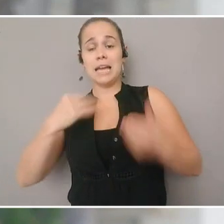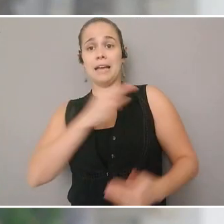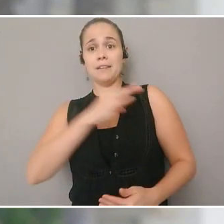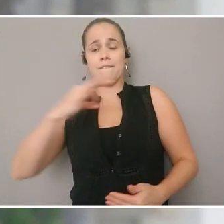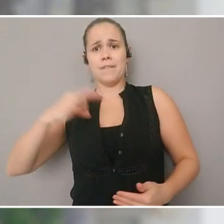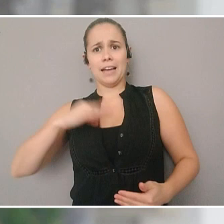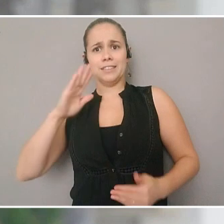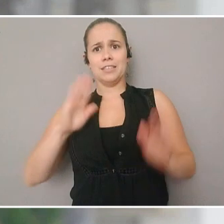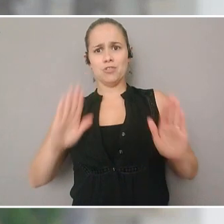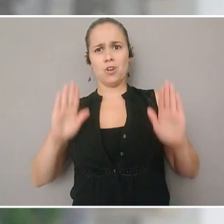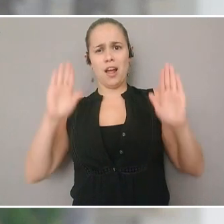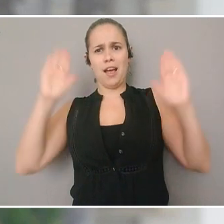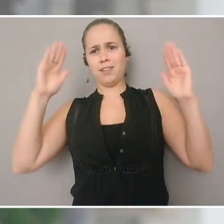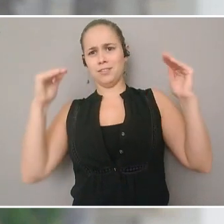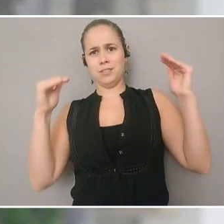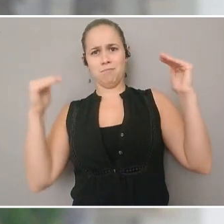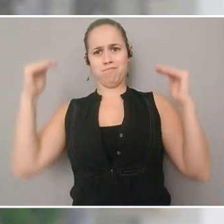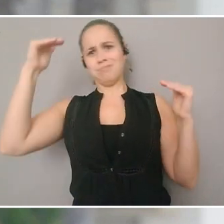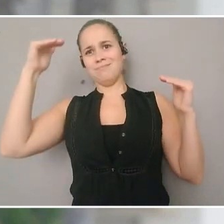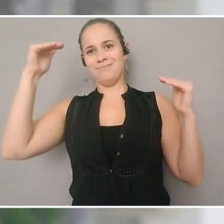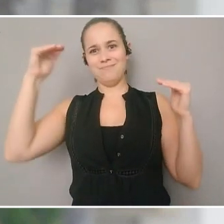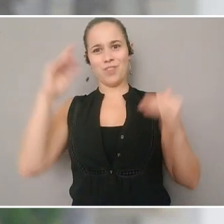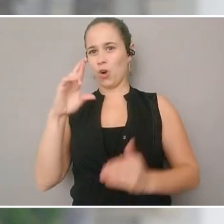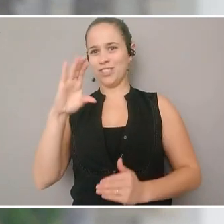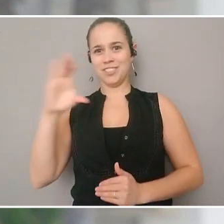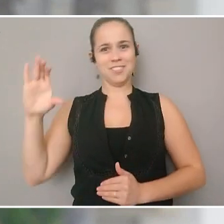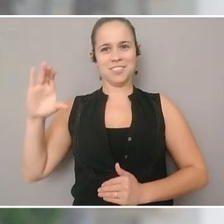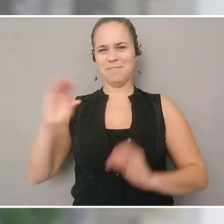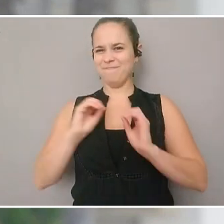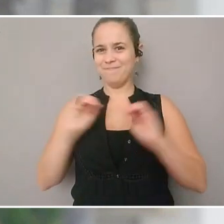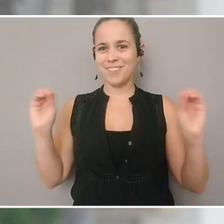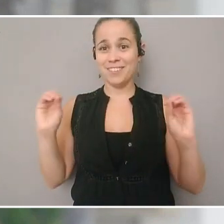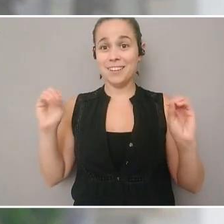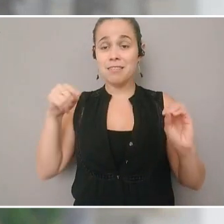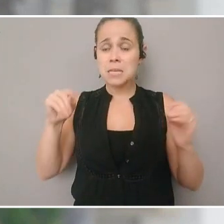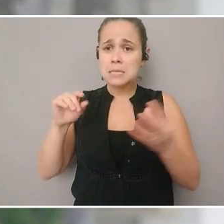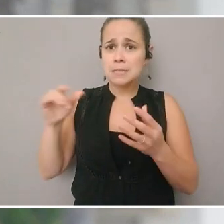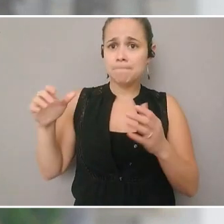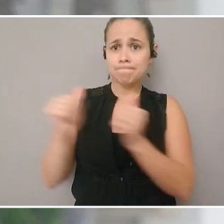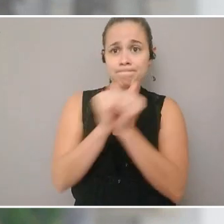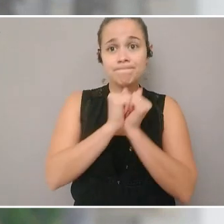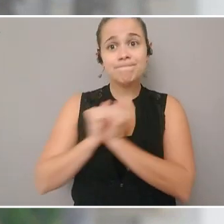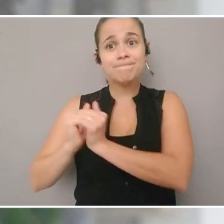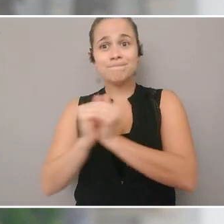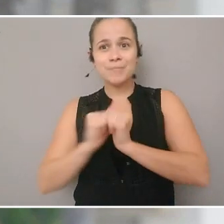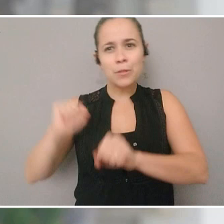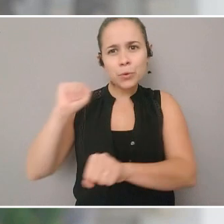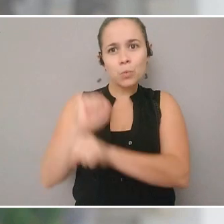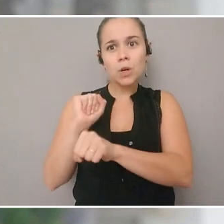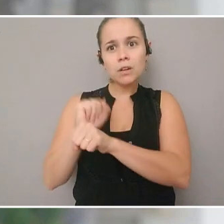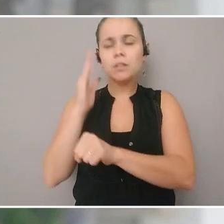excede como el de RCC. Este colectivo